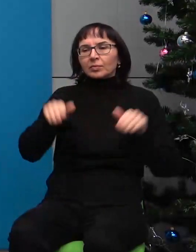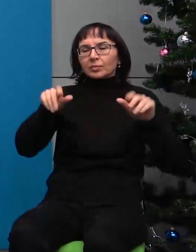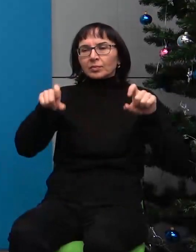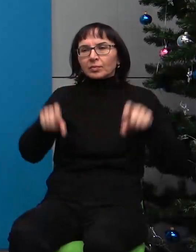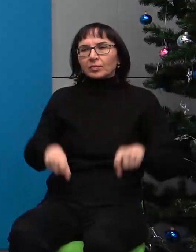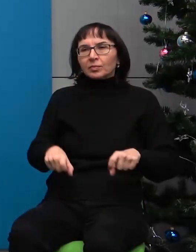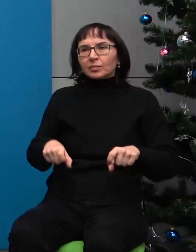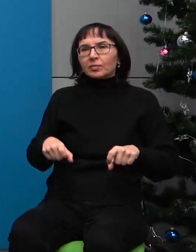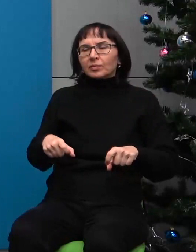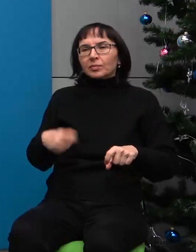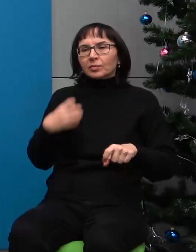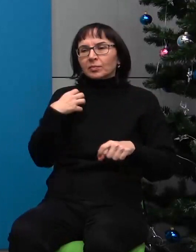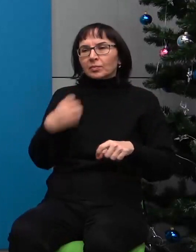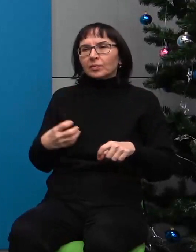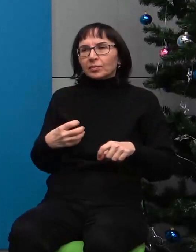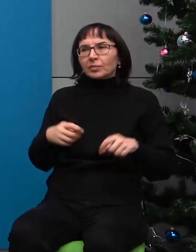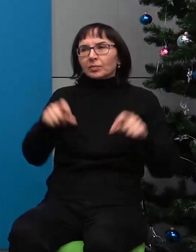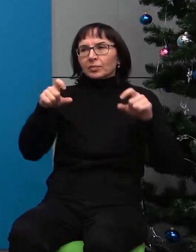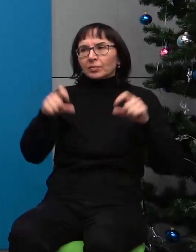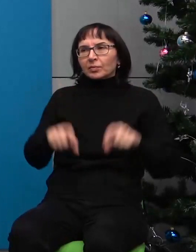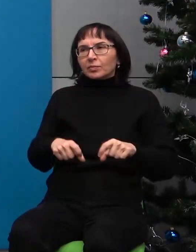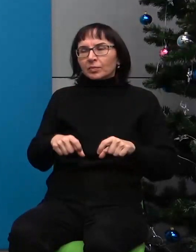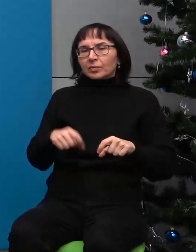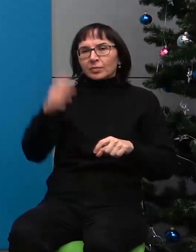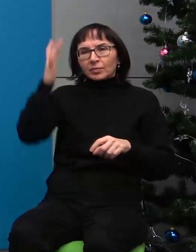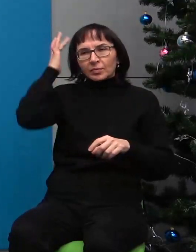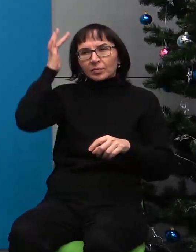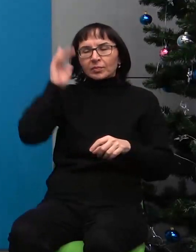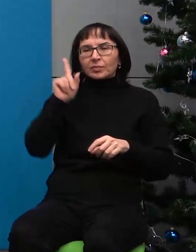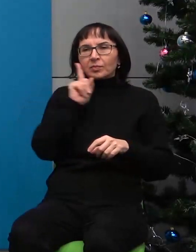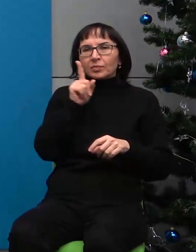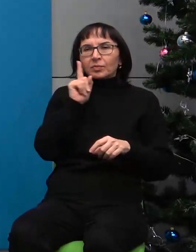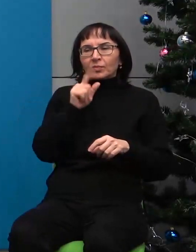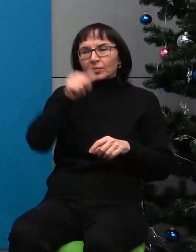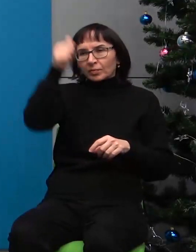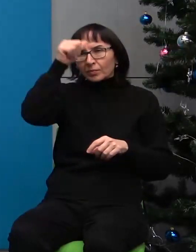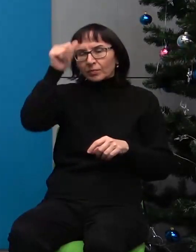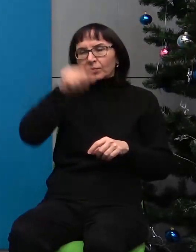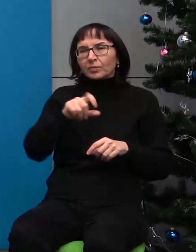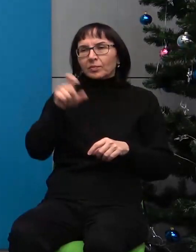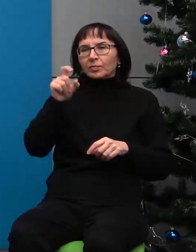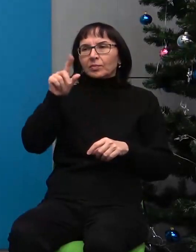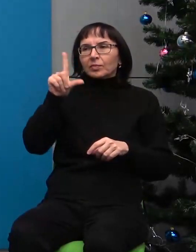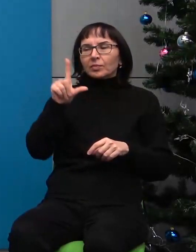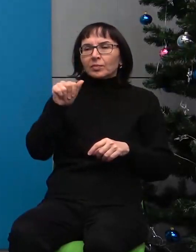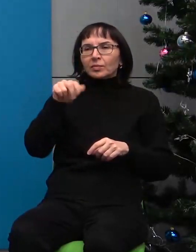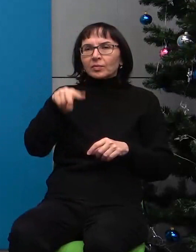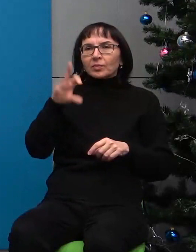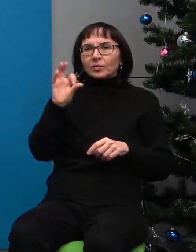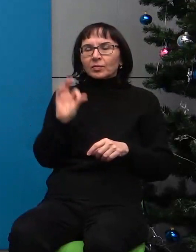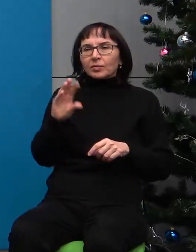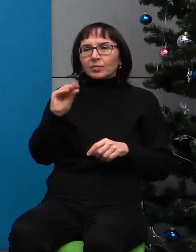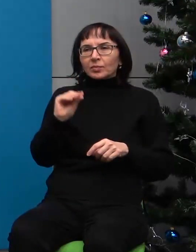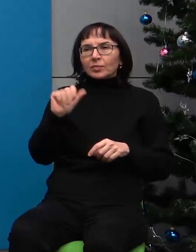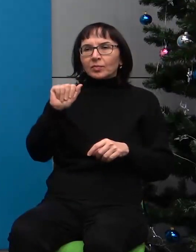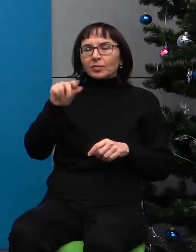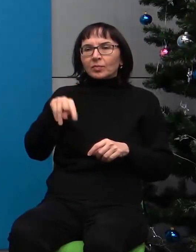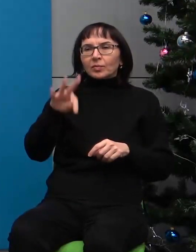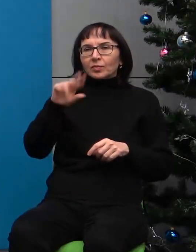I po środku siedzi taki łysiejący pan. Nazywa się Klaus Altman. I Klarsfeld patrzy na to zdjęcie.